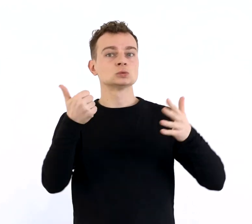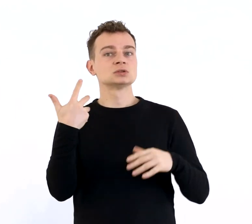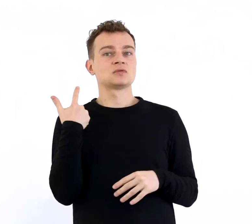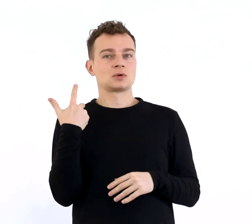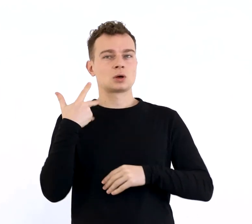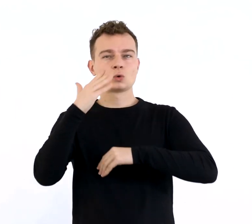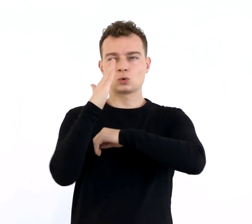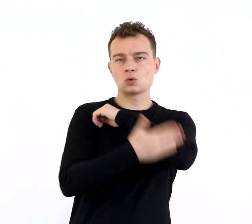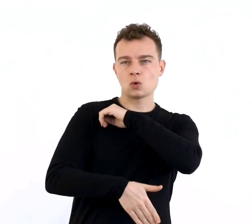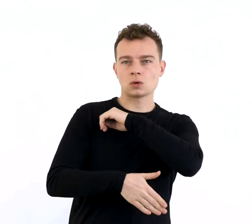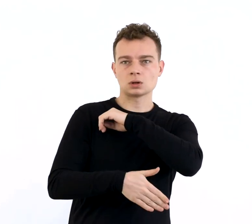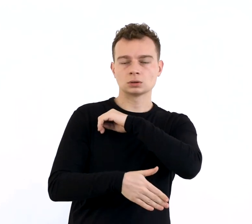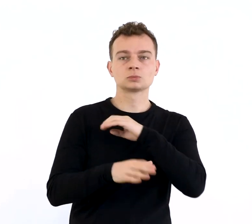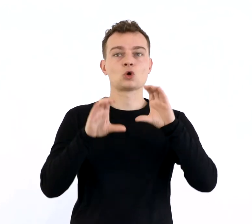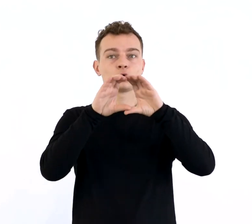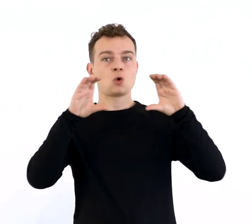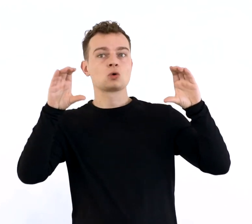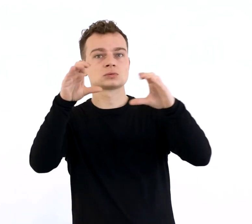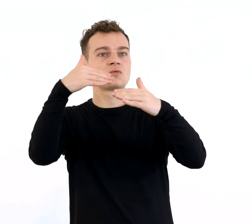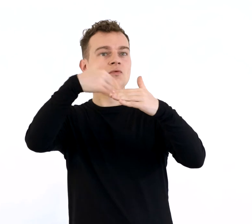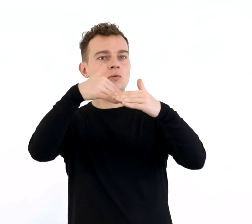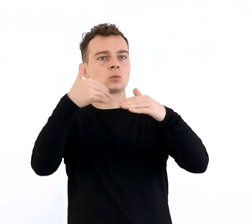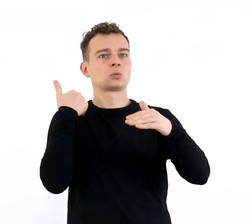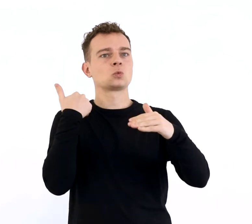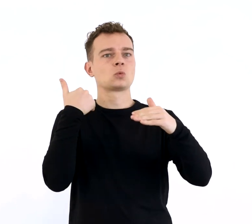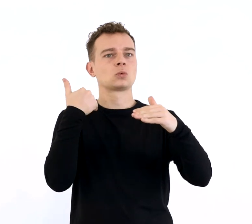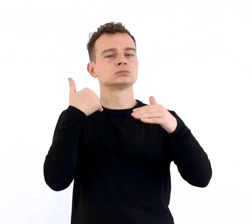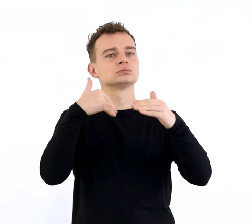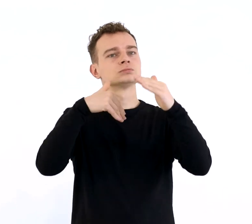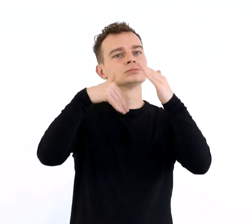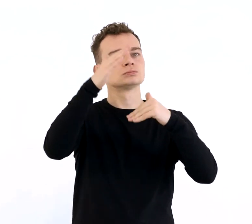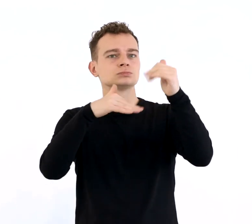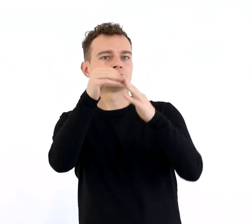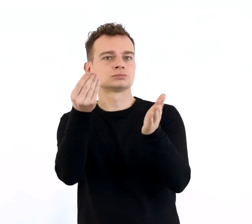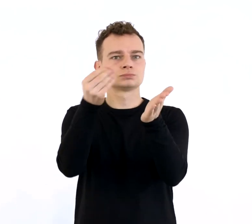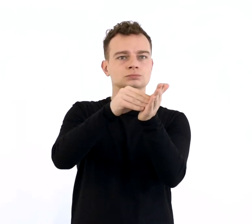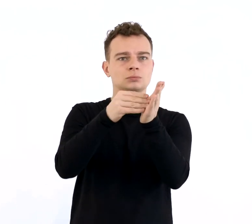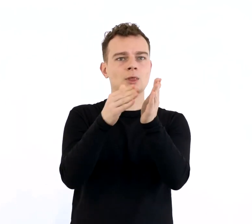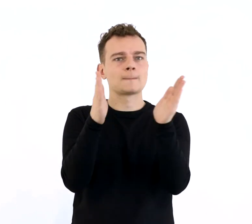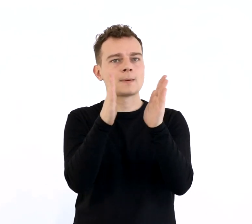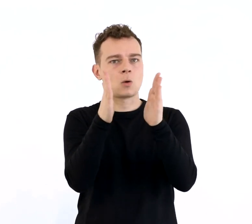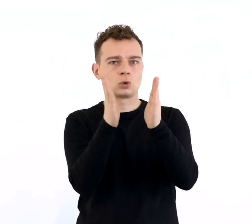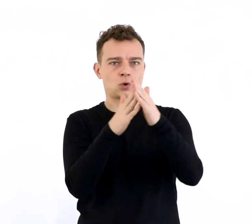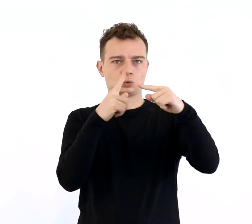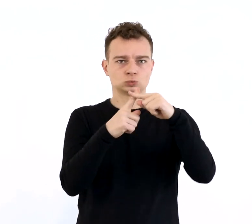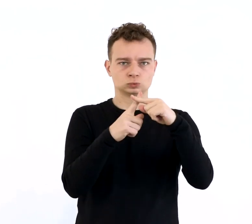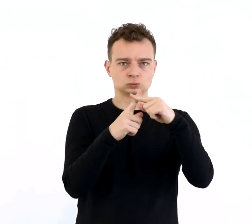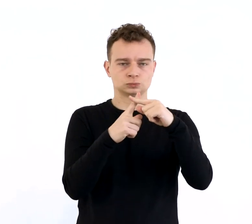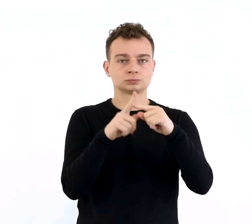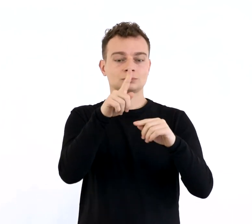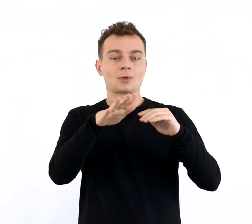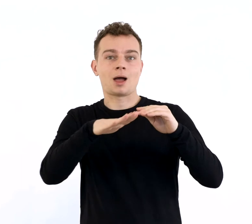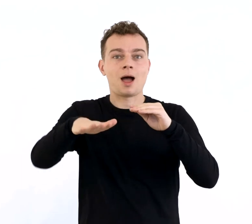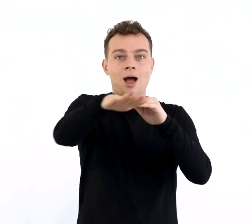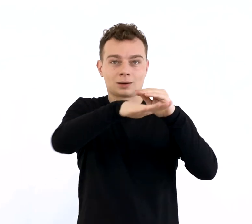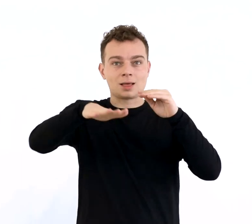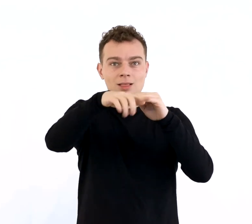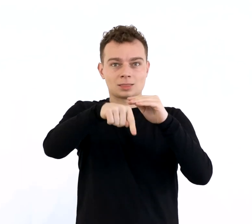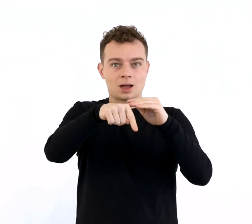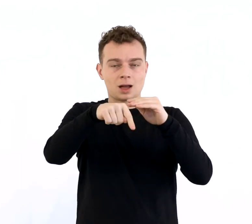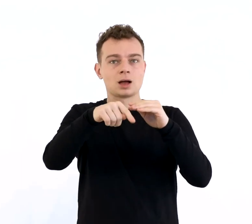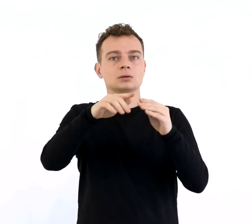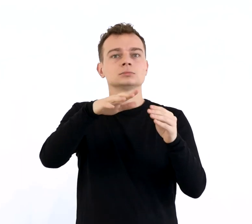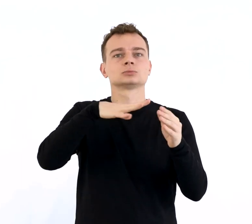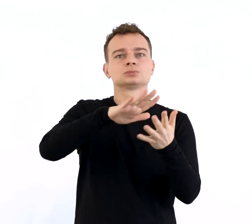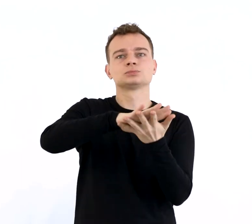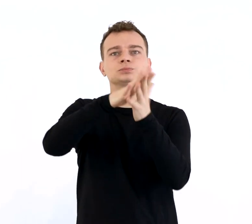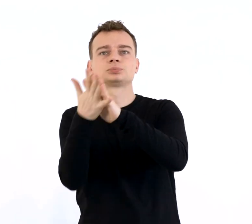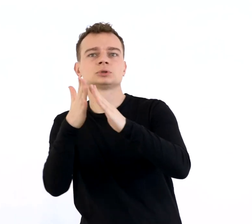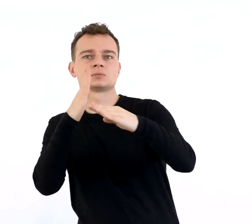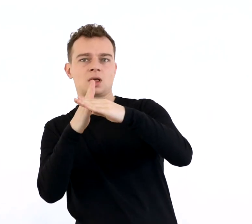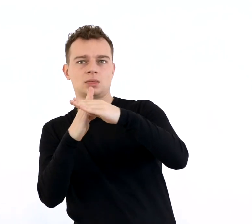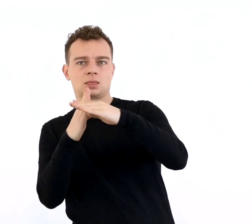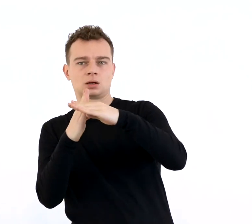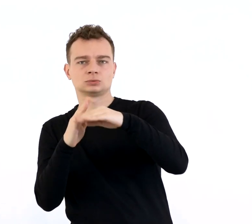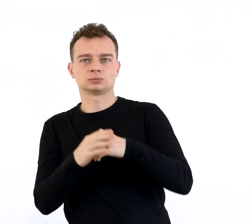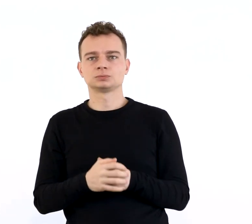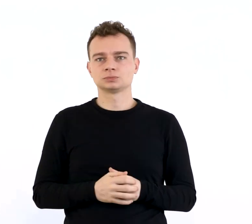Pod koniec VI w. wewnątrz Koloseum wybudowano mały kościół, a arenę przekształcono w cmentarz.